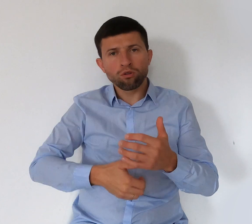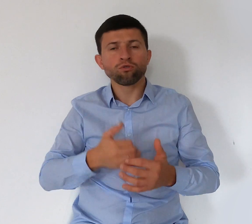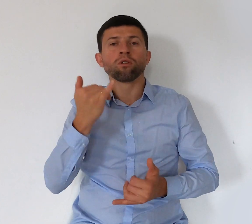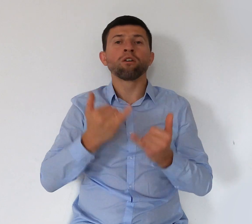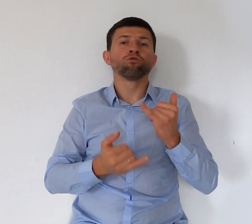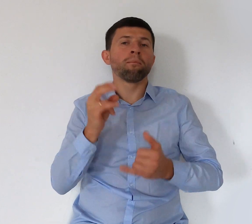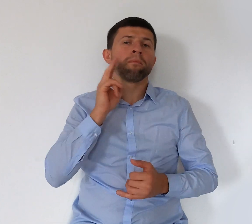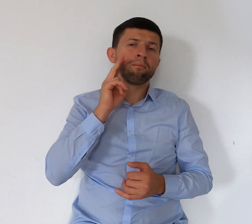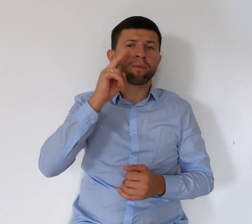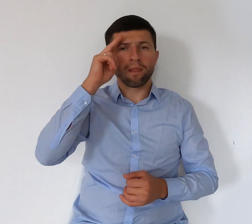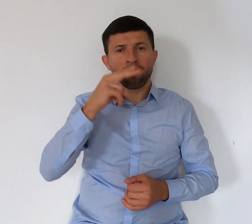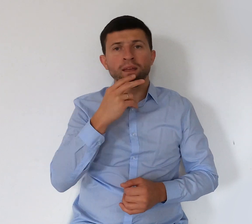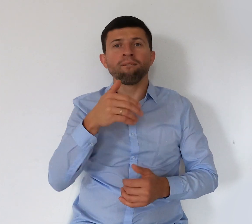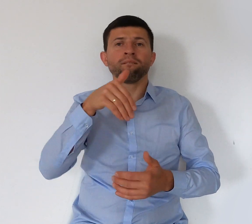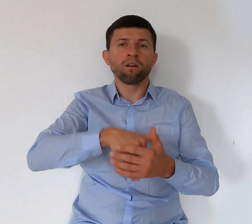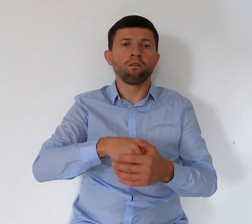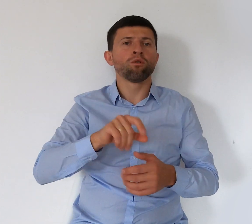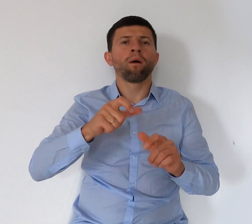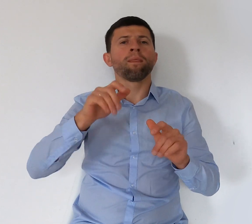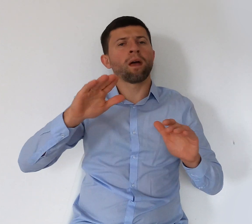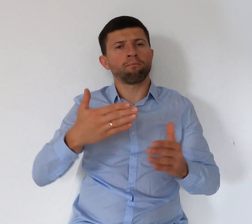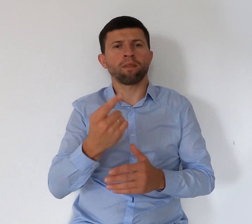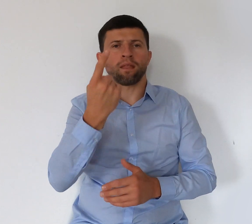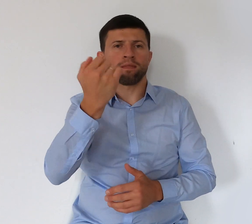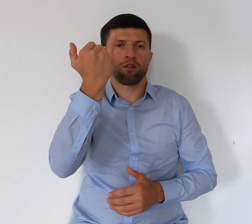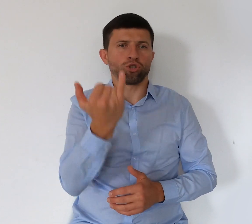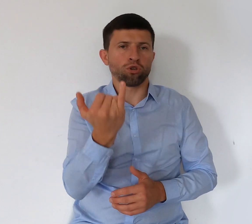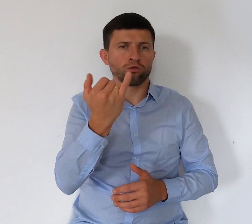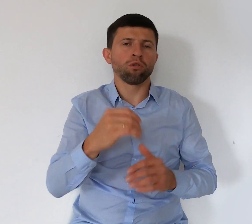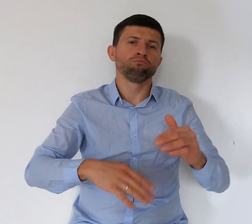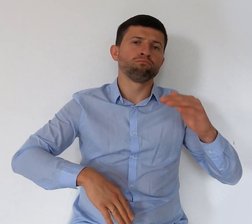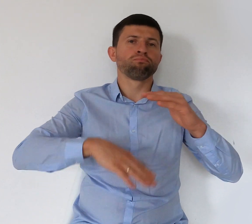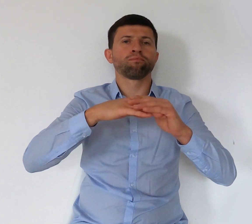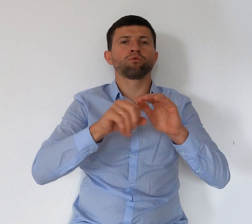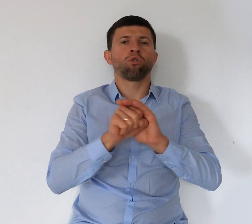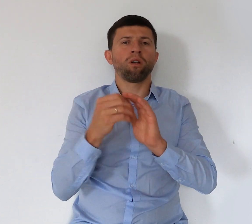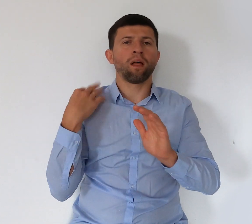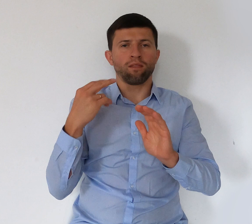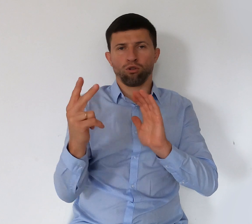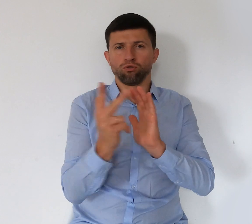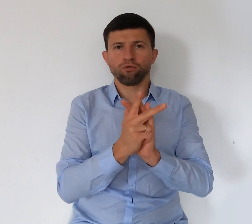można skorzystać, jeśli wychowuje się co najmniej jedno dziecko do 18 roku życia.